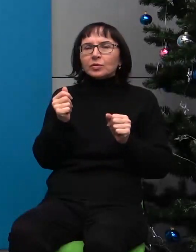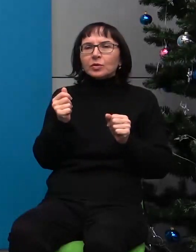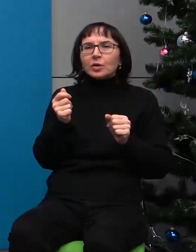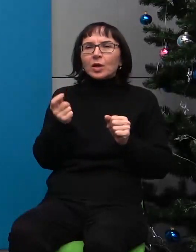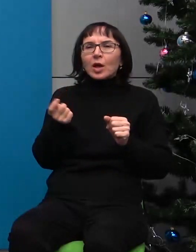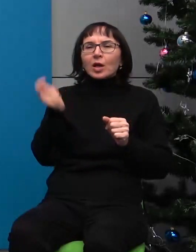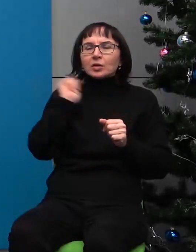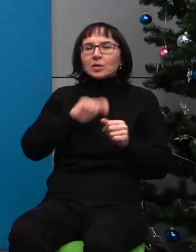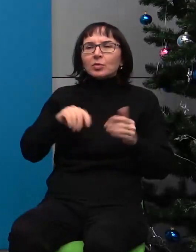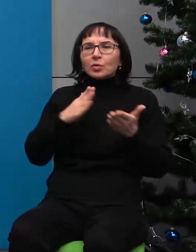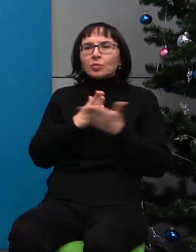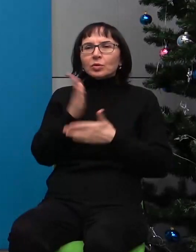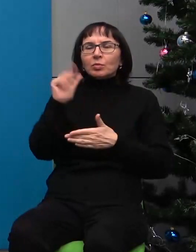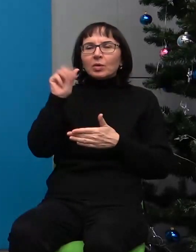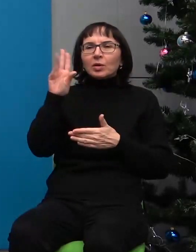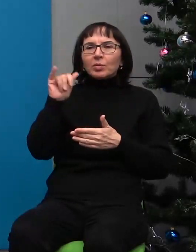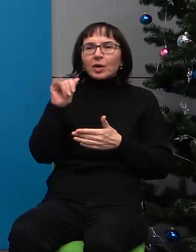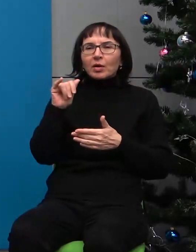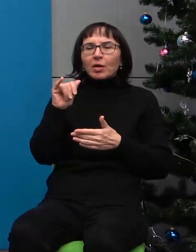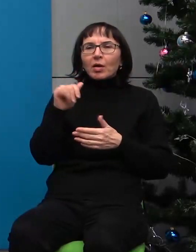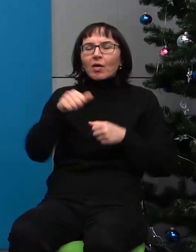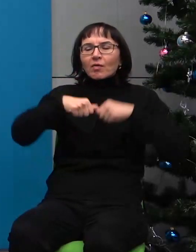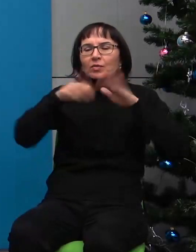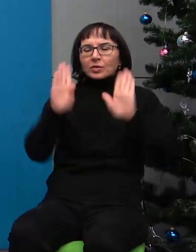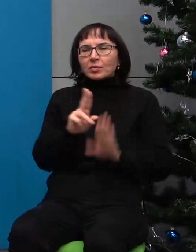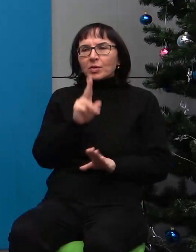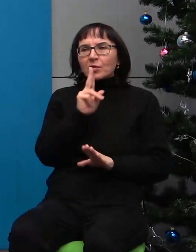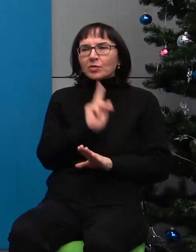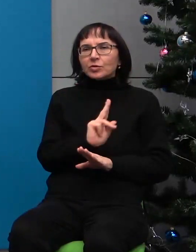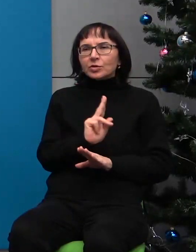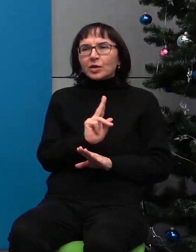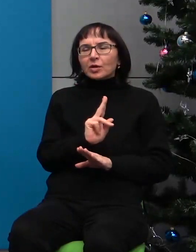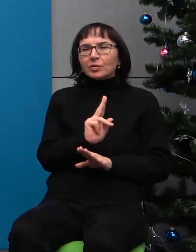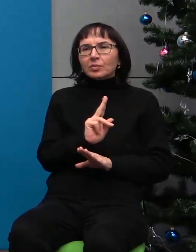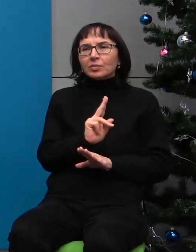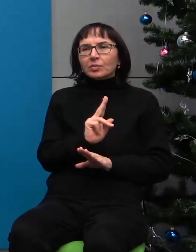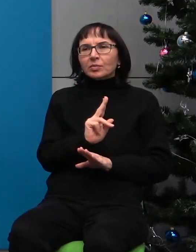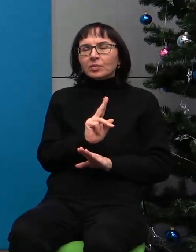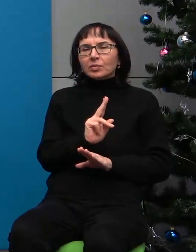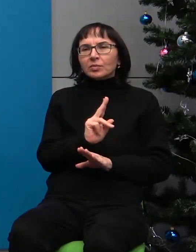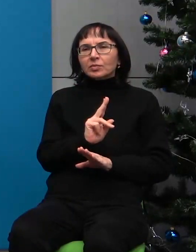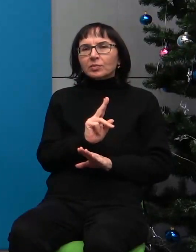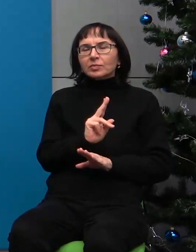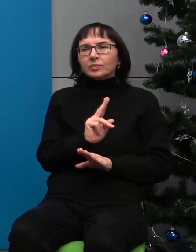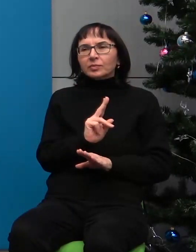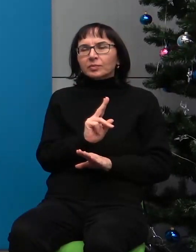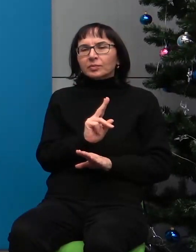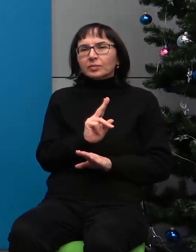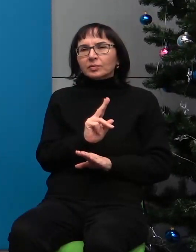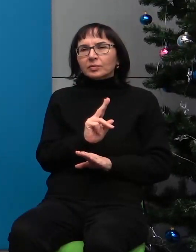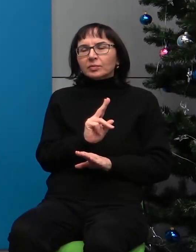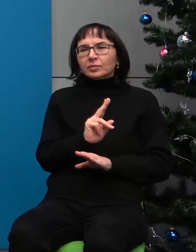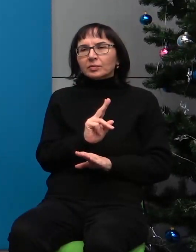I to w ogóle w lodziarni. Napadnięto w lodziarni podczas historii świata. Napadnięto w lodziarnię podczas wojny.